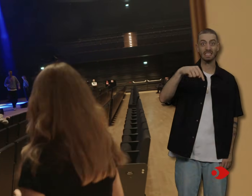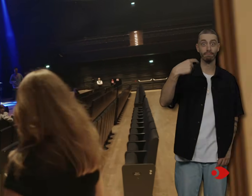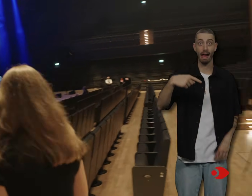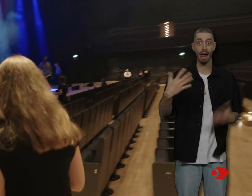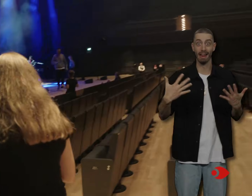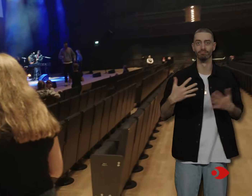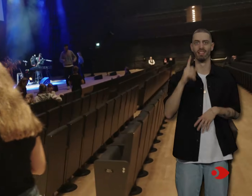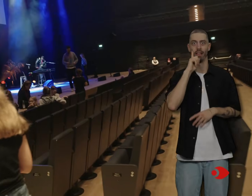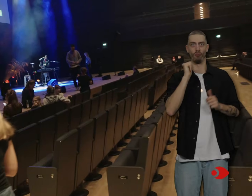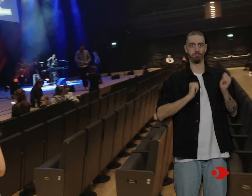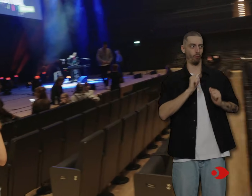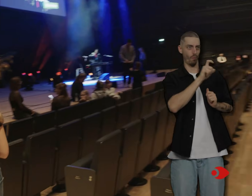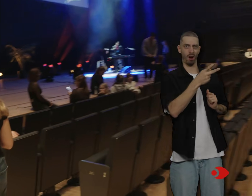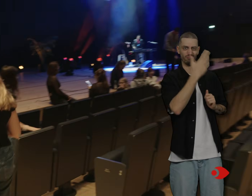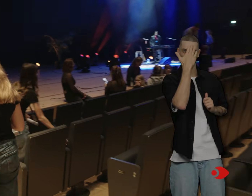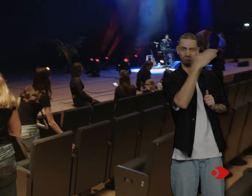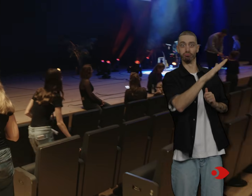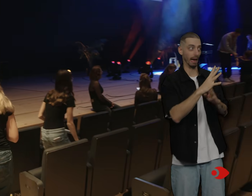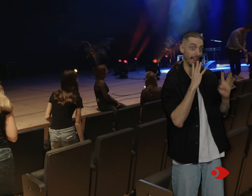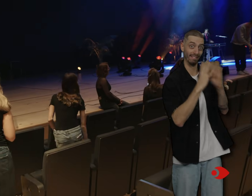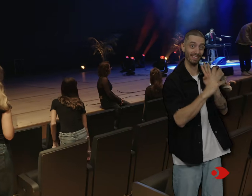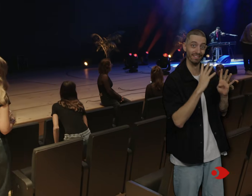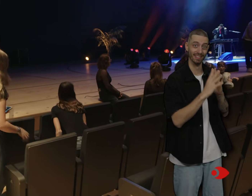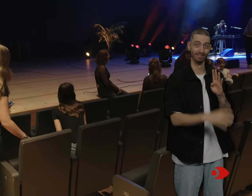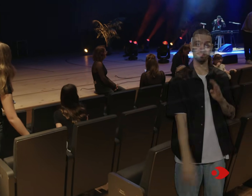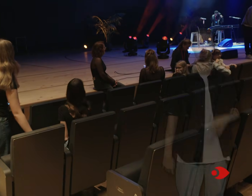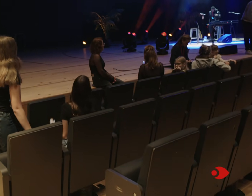Jetzt muss nur noch ein Interview mit den Profi-Deaf-Performerinnen klappen.